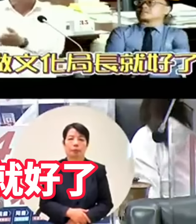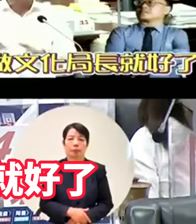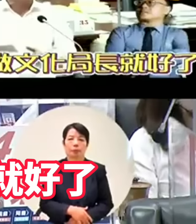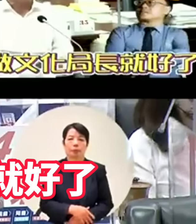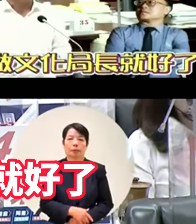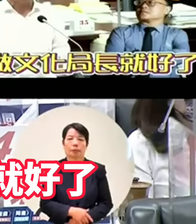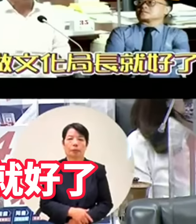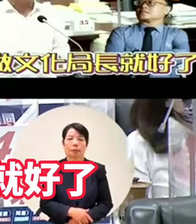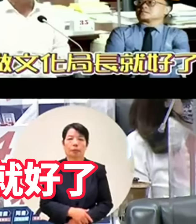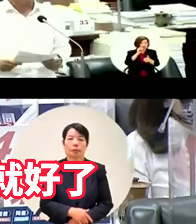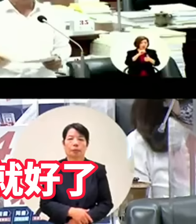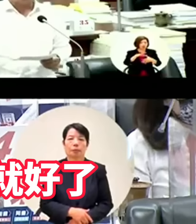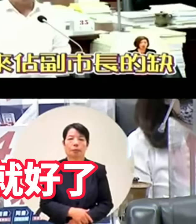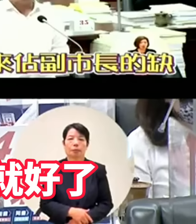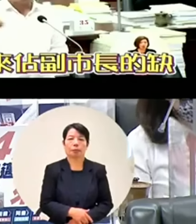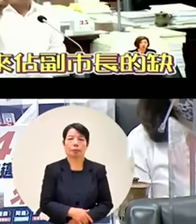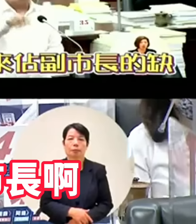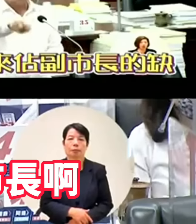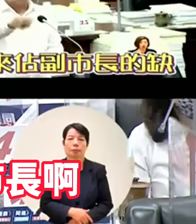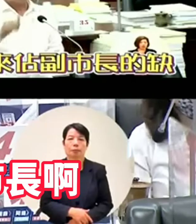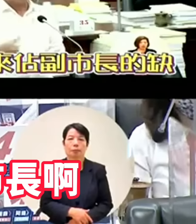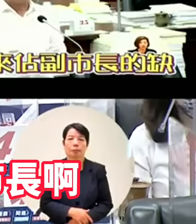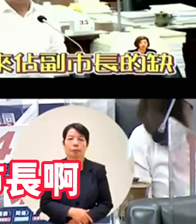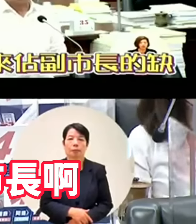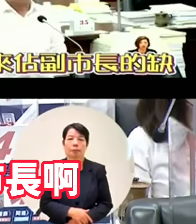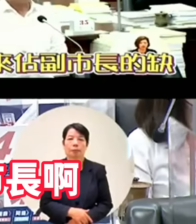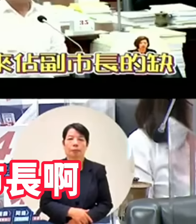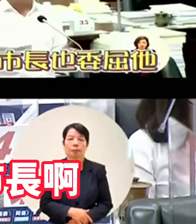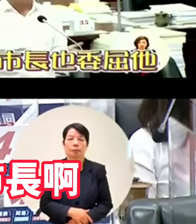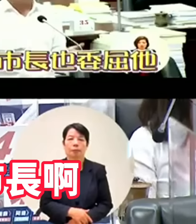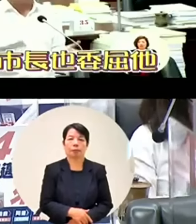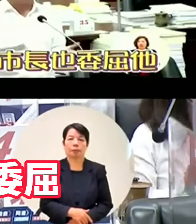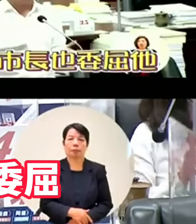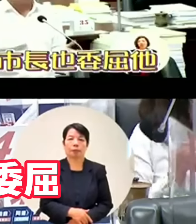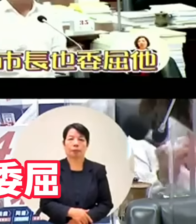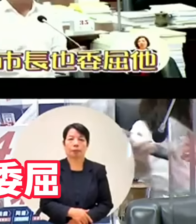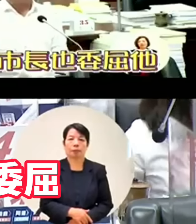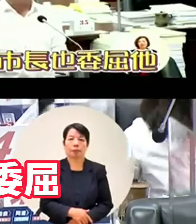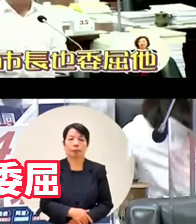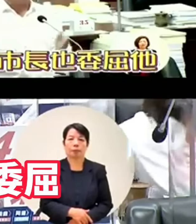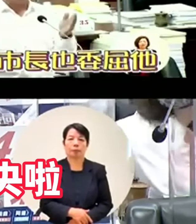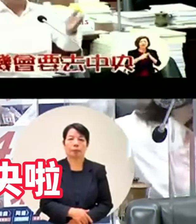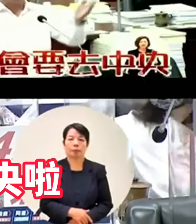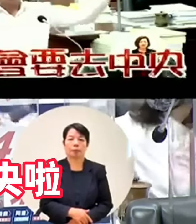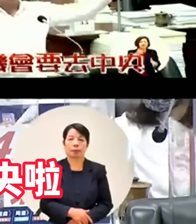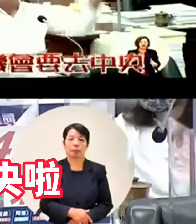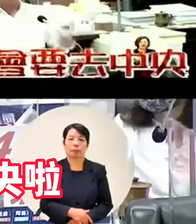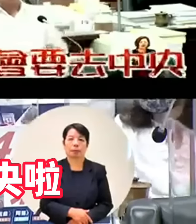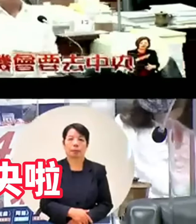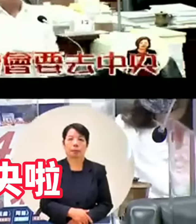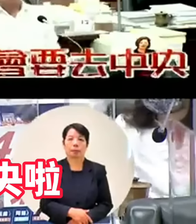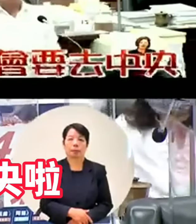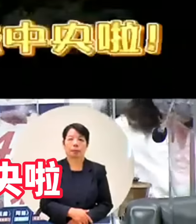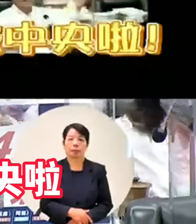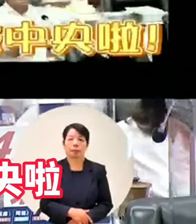他再做文化局長就好了 他不要來佔副市長啊 做副市長吼也委屈 有機會要去中央啦